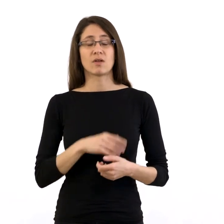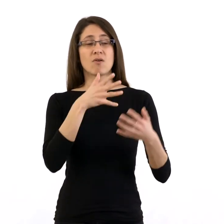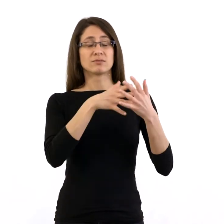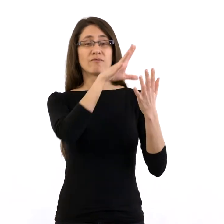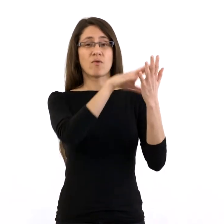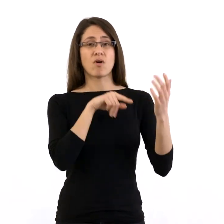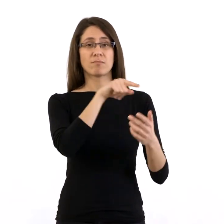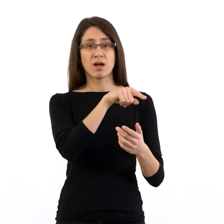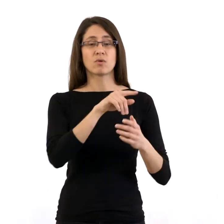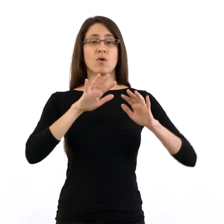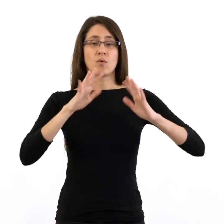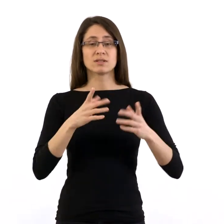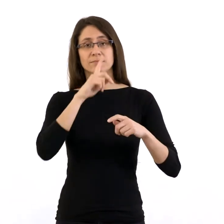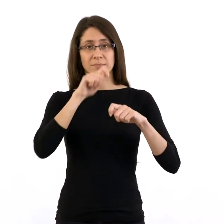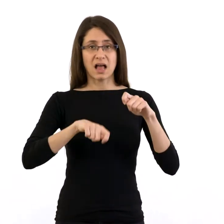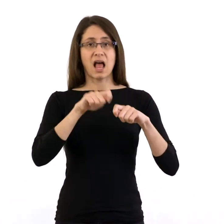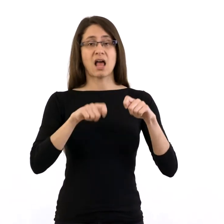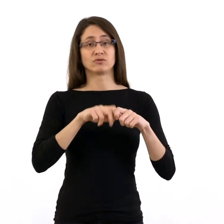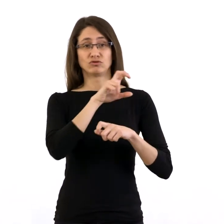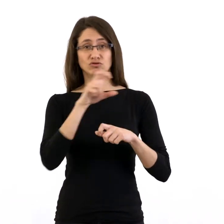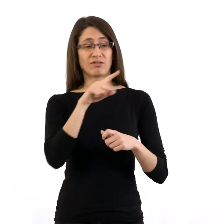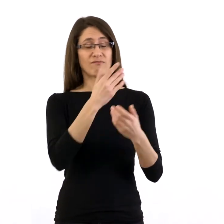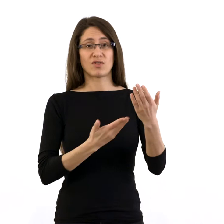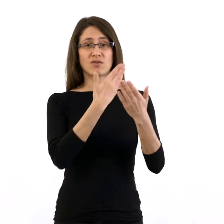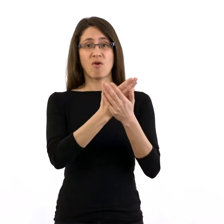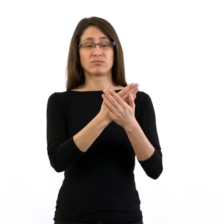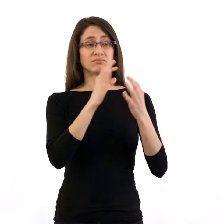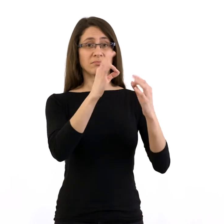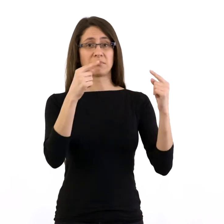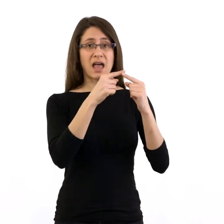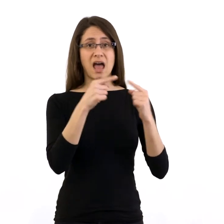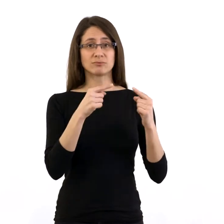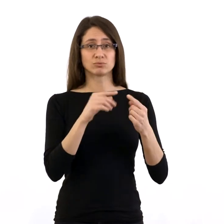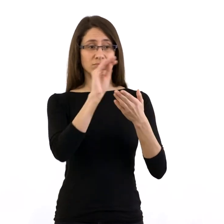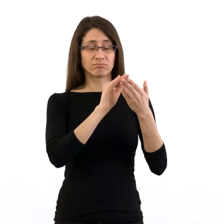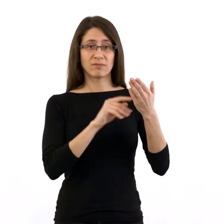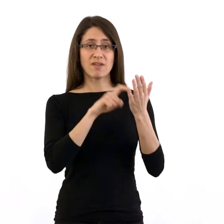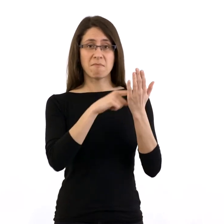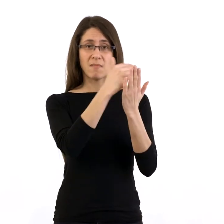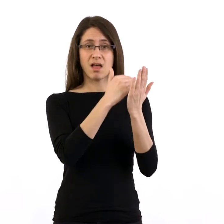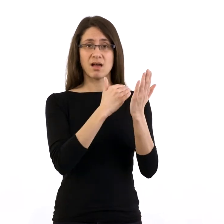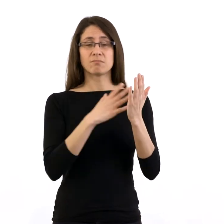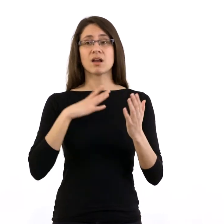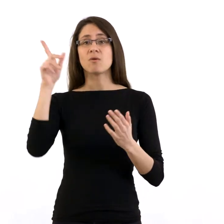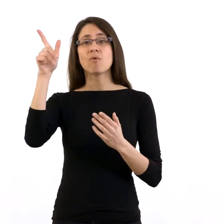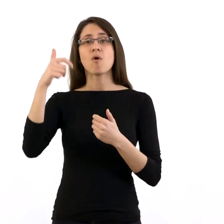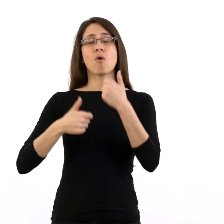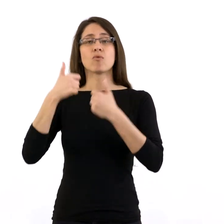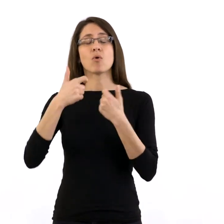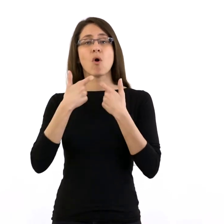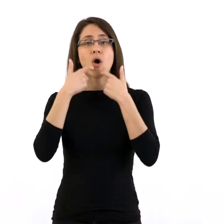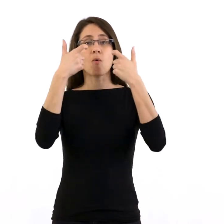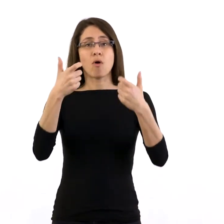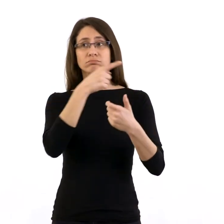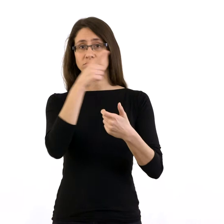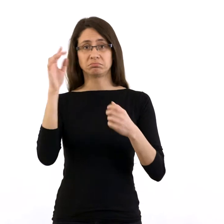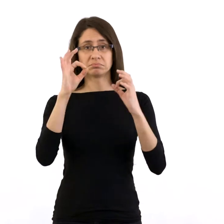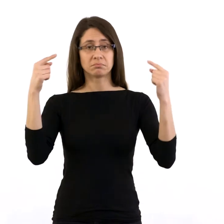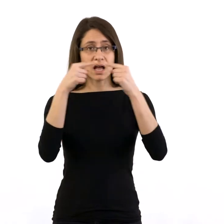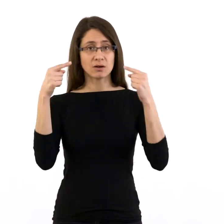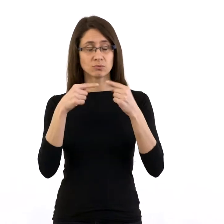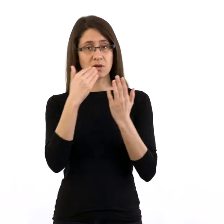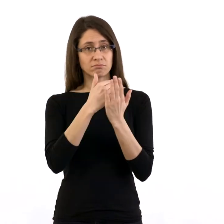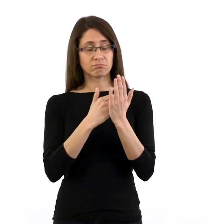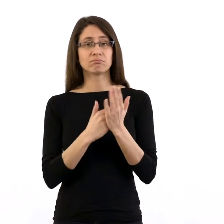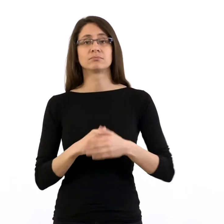Ocena formalna, polega na sprawdzeniu, czy wniosek spełnia kryteria formalne, które zostały określone dla danego konkursu.